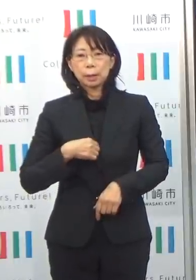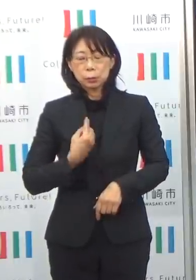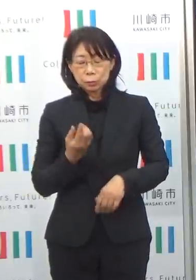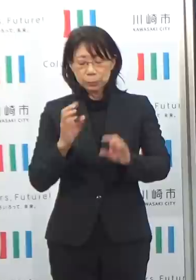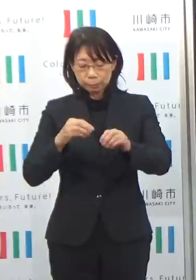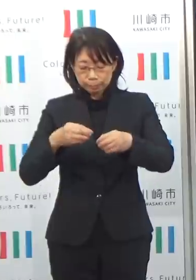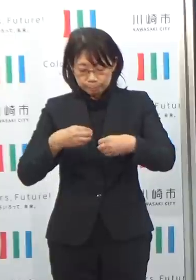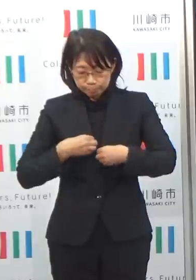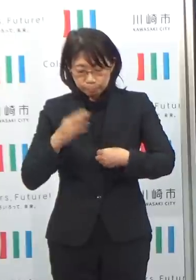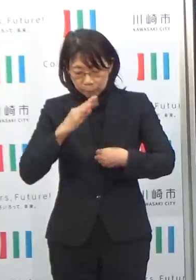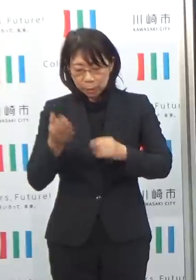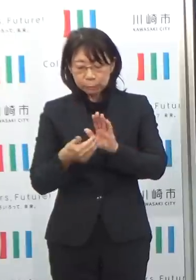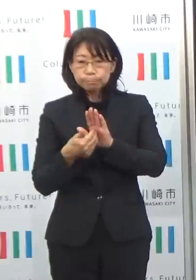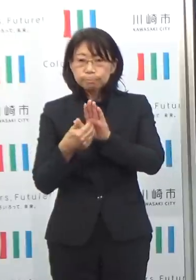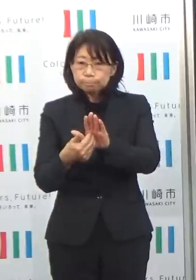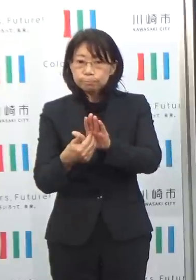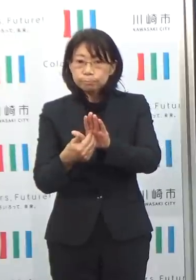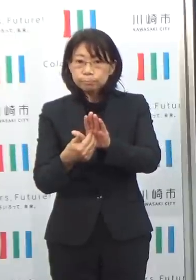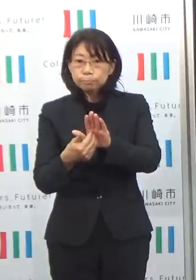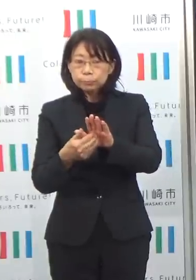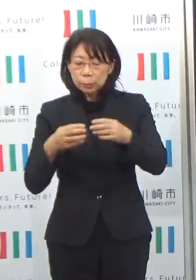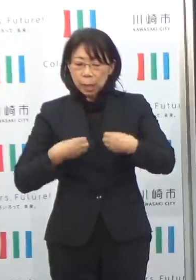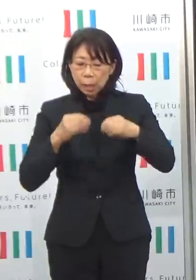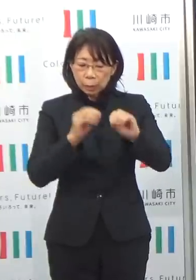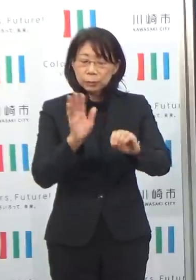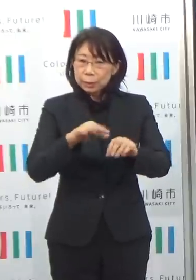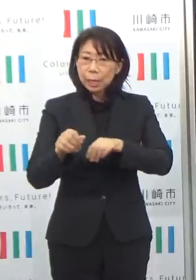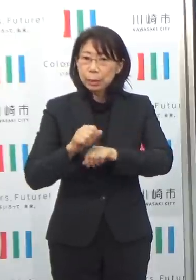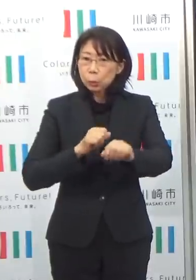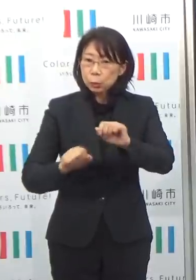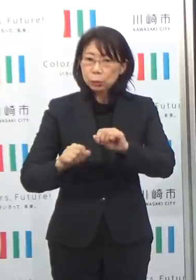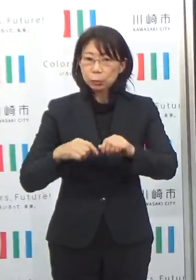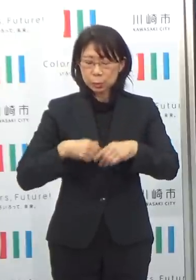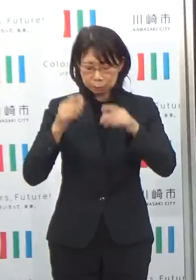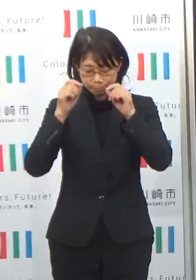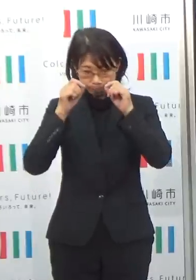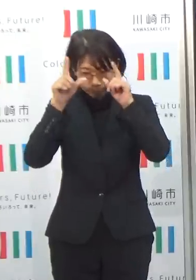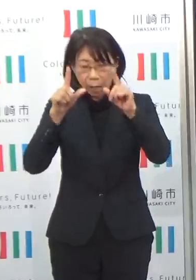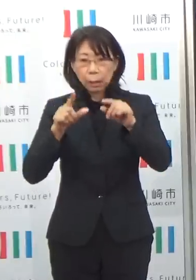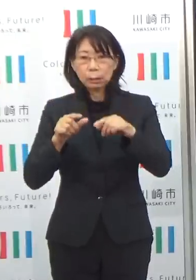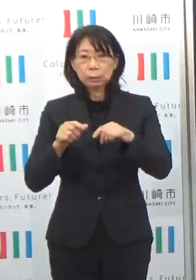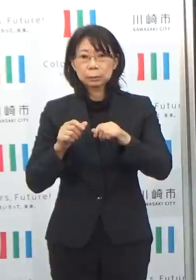そしてうつさない取組、こういったことをしっかりやっていただいて